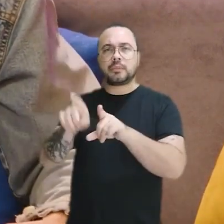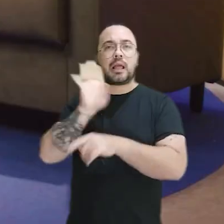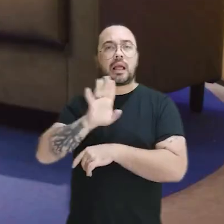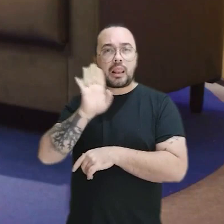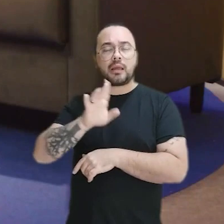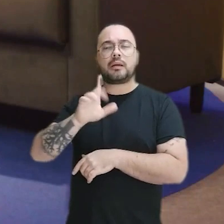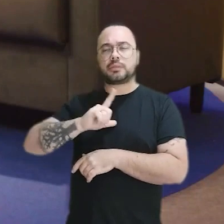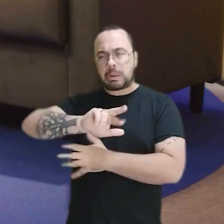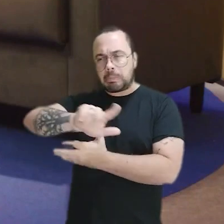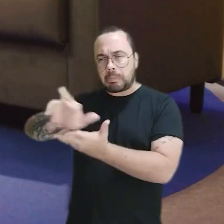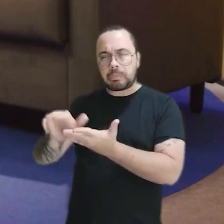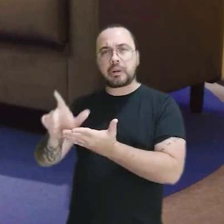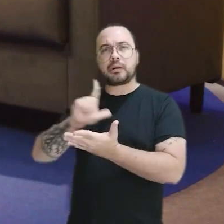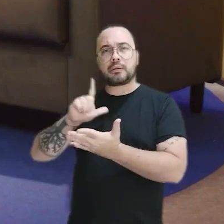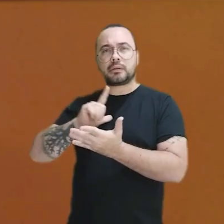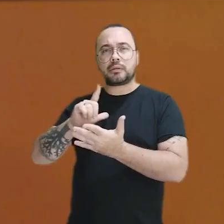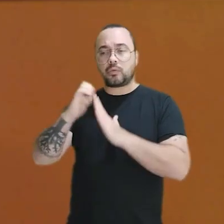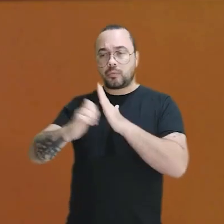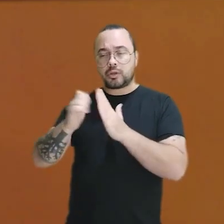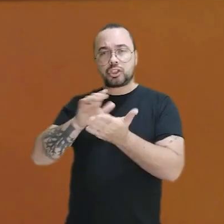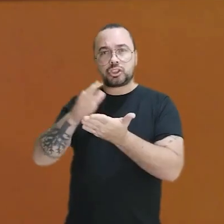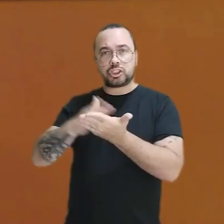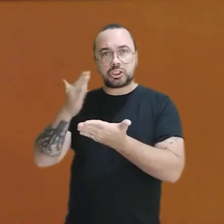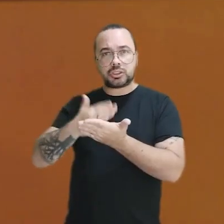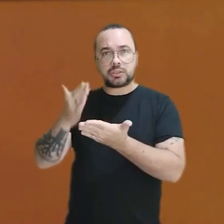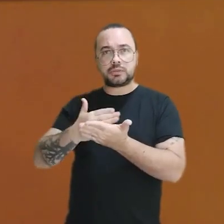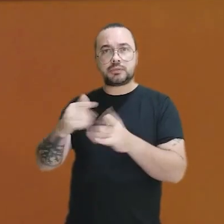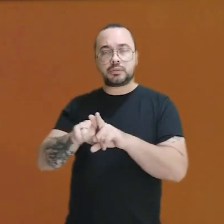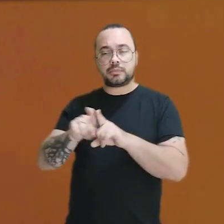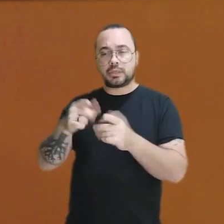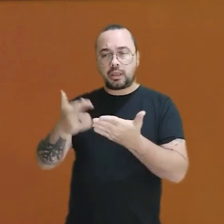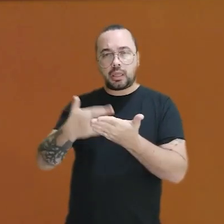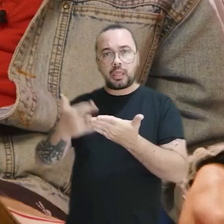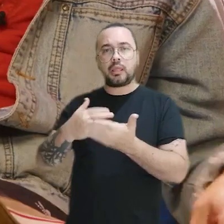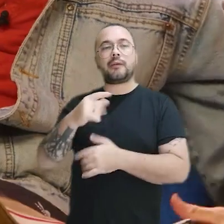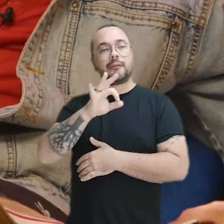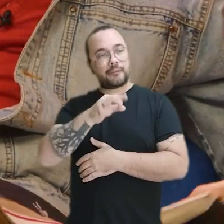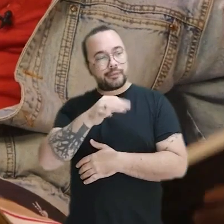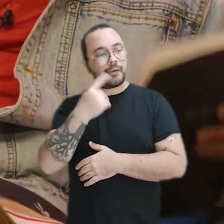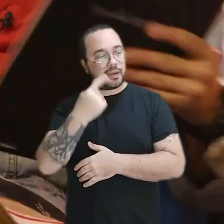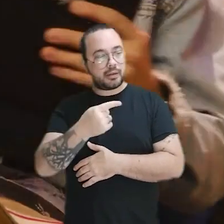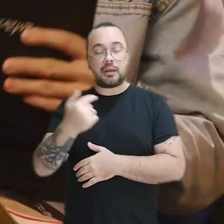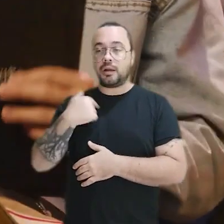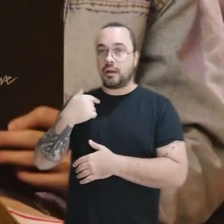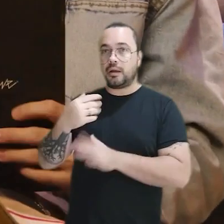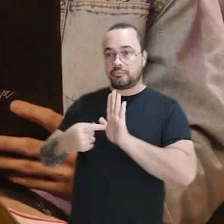É... A gente lançou uma editora, né? Inclusive o "Demerval", né, que você tá lançando agora. Sim, ó, eu trouxe algumas coisas aqui da nossa editora